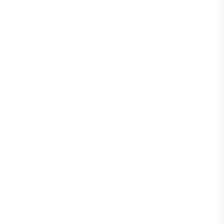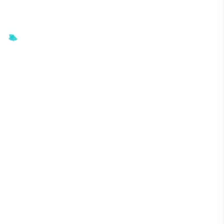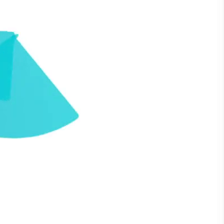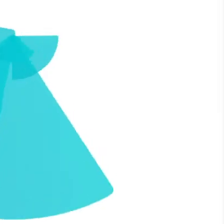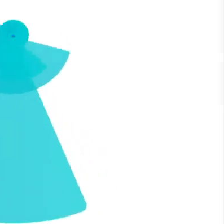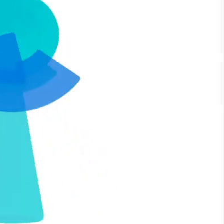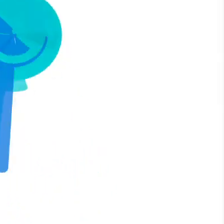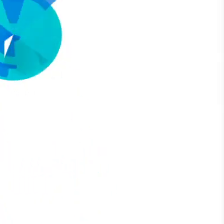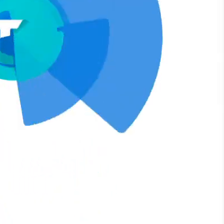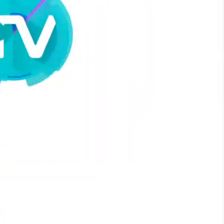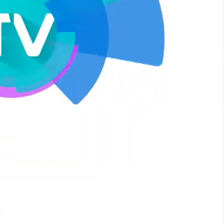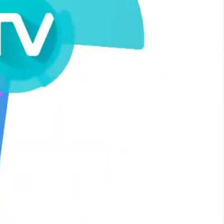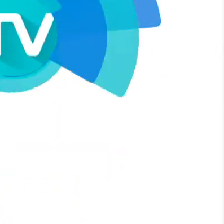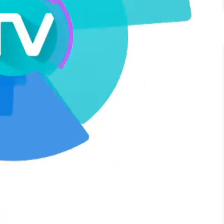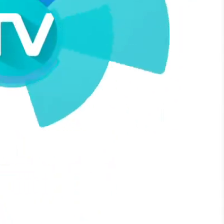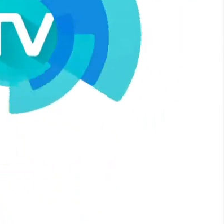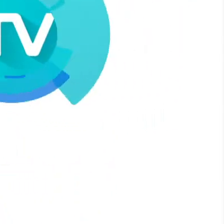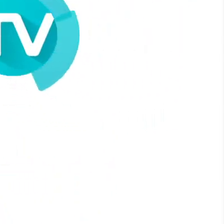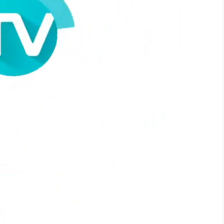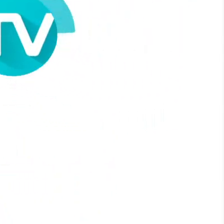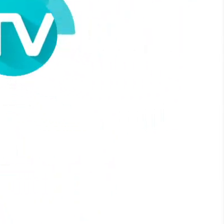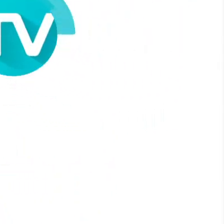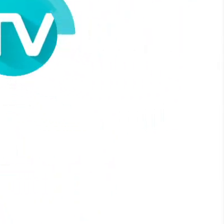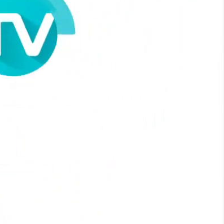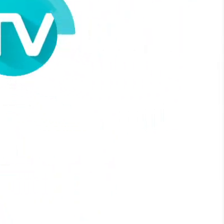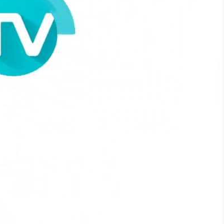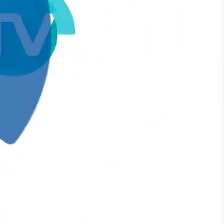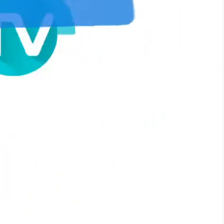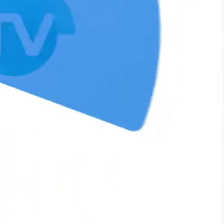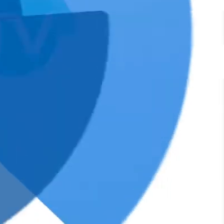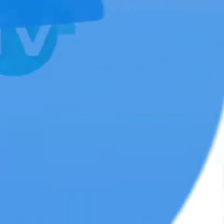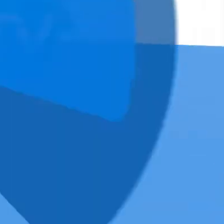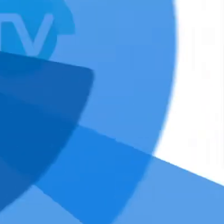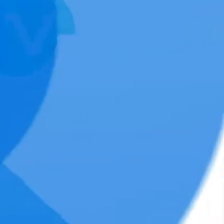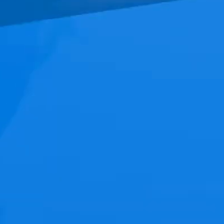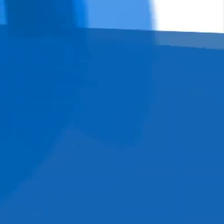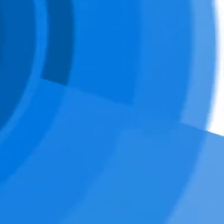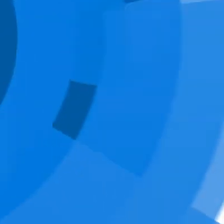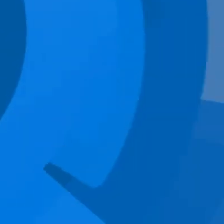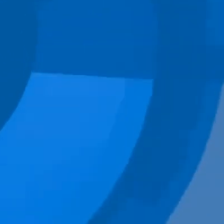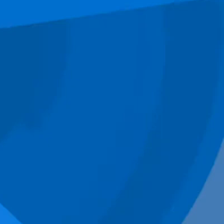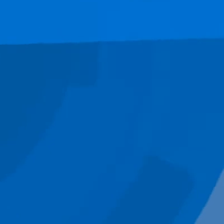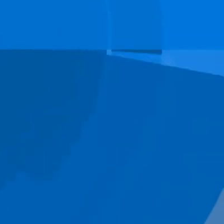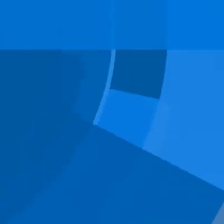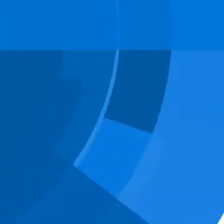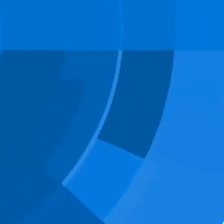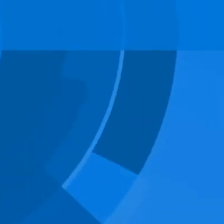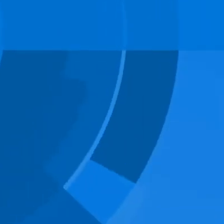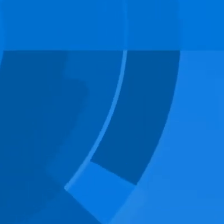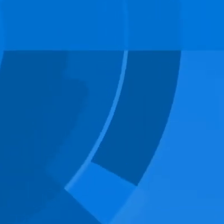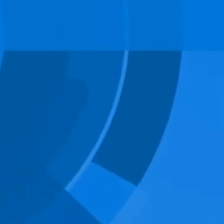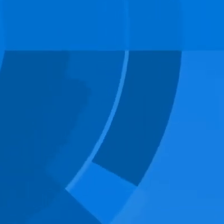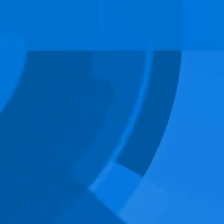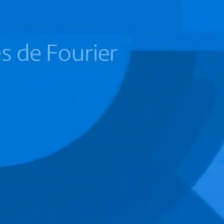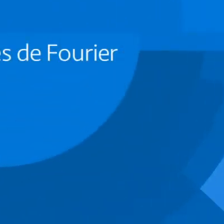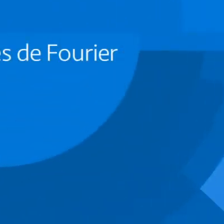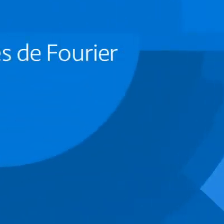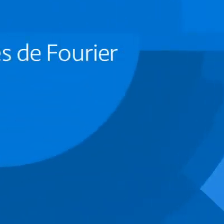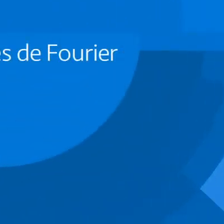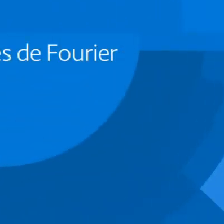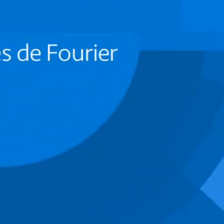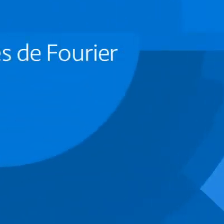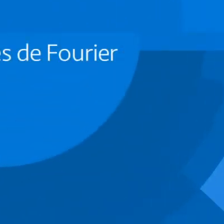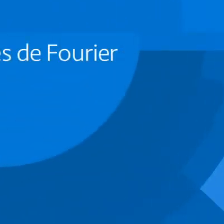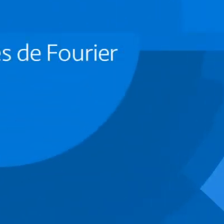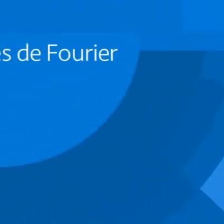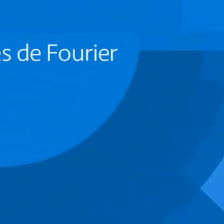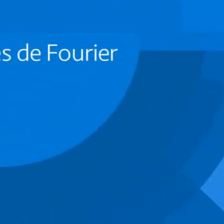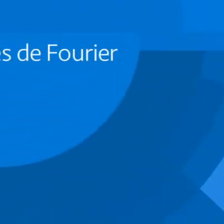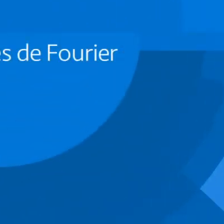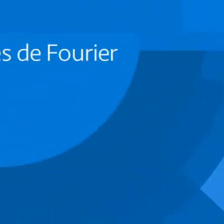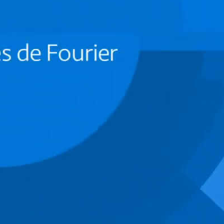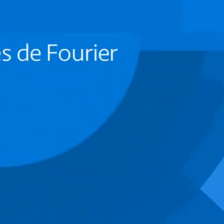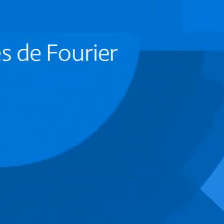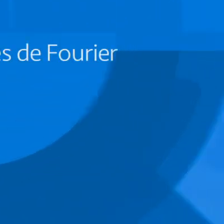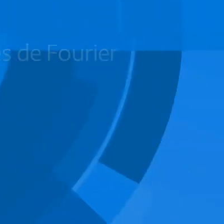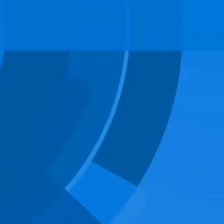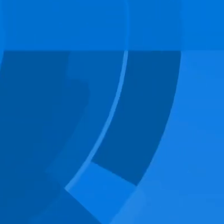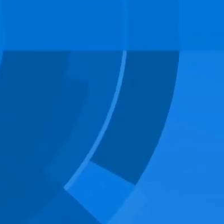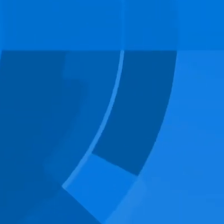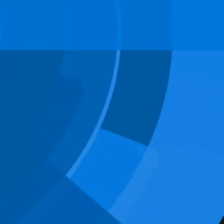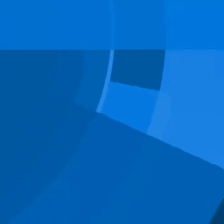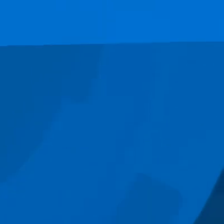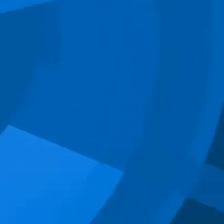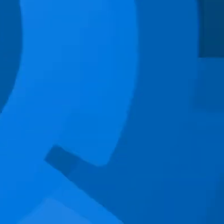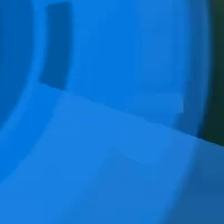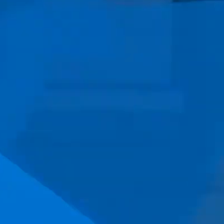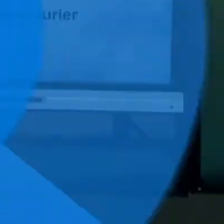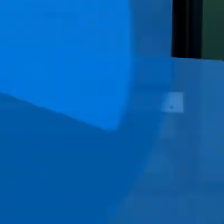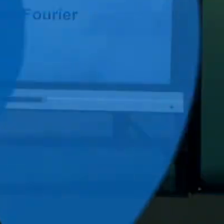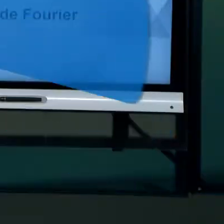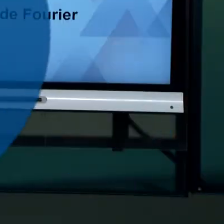[MÚSICA]